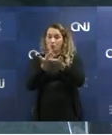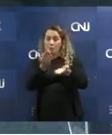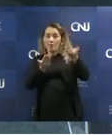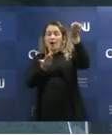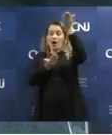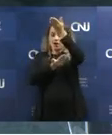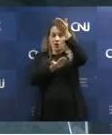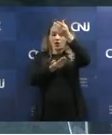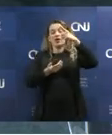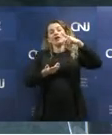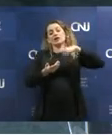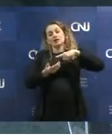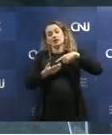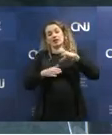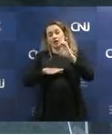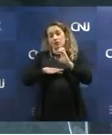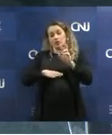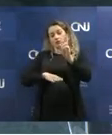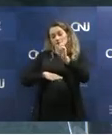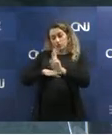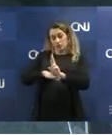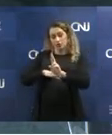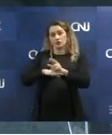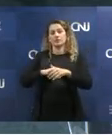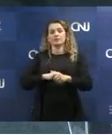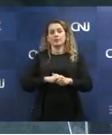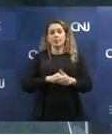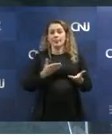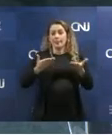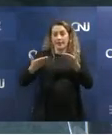É aqui na pessoa da senhora corregedora nacional de Justiça, intervir